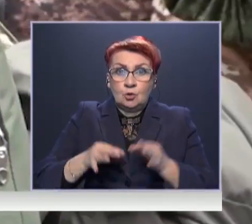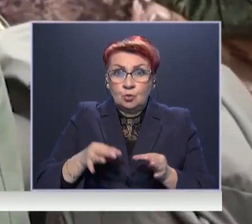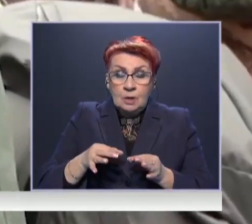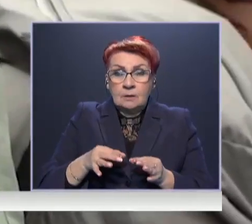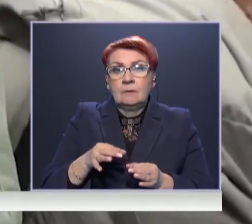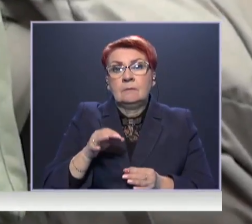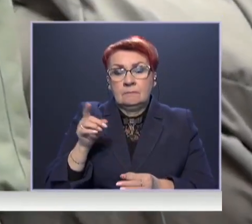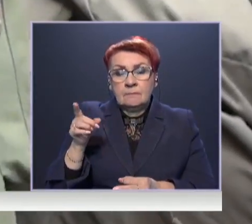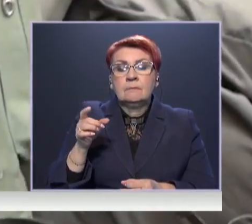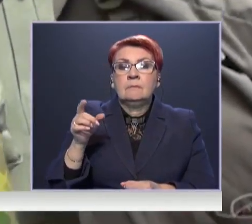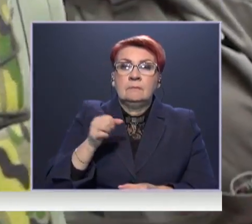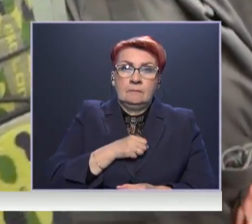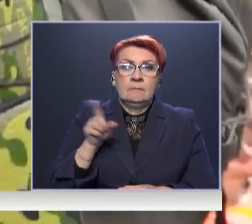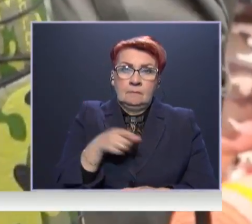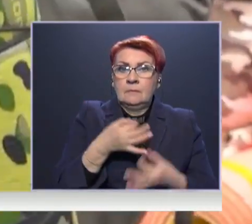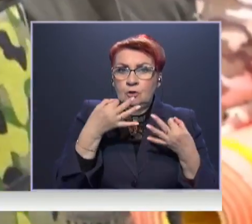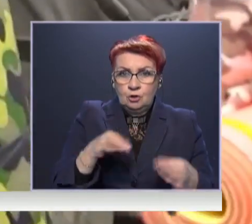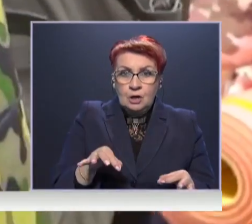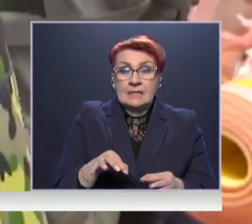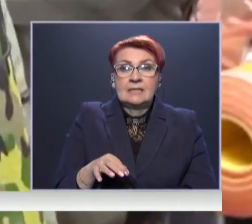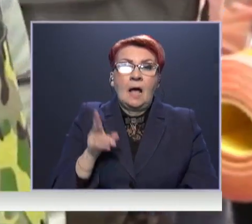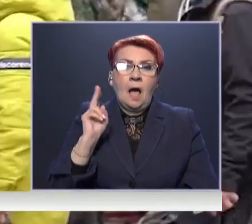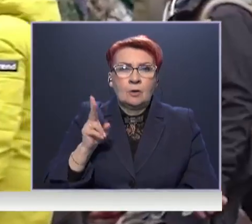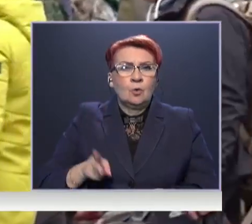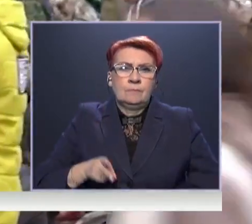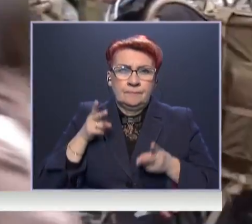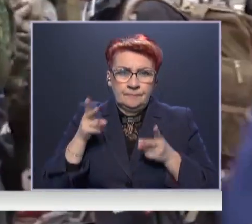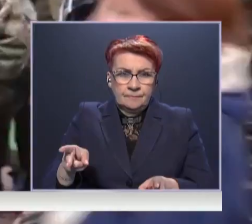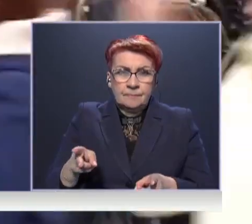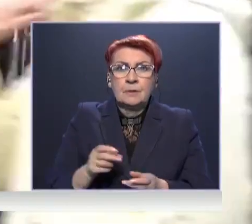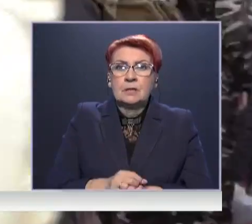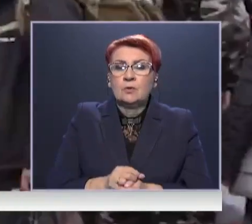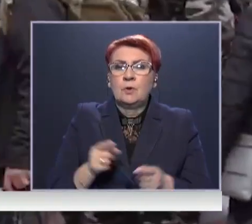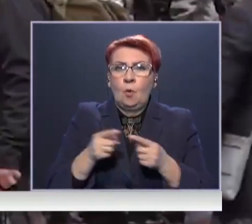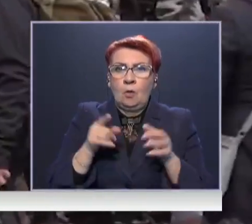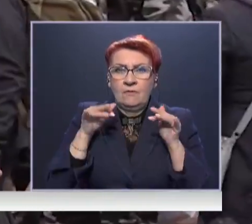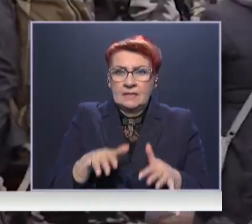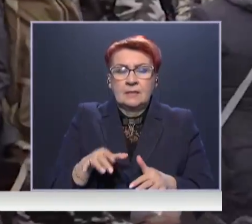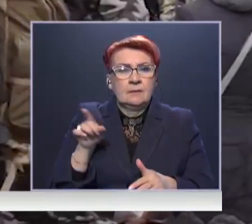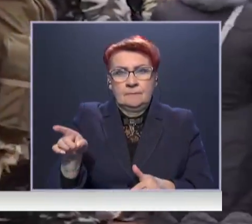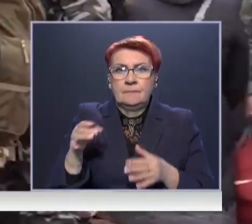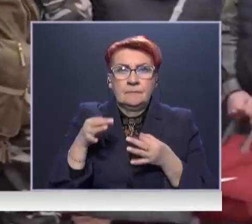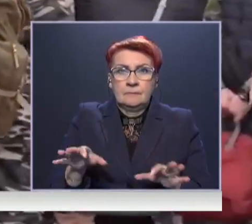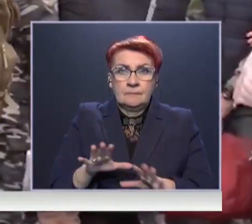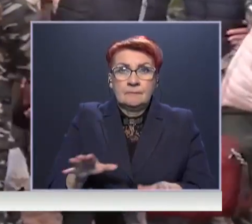Уголовного кодекса в том числе за экстремизм отдельным указом разрешена альтернативная служба в период мобилизации